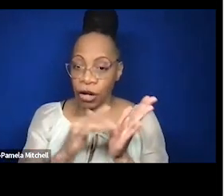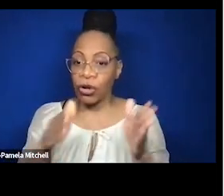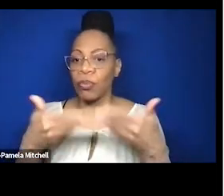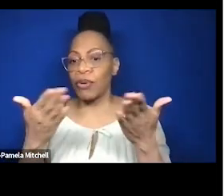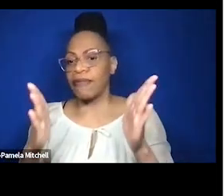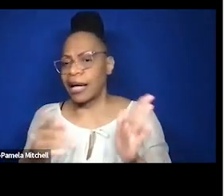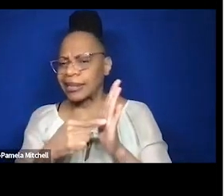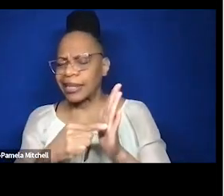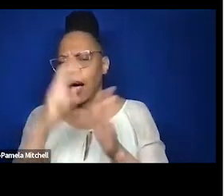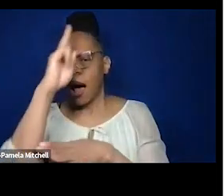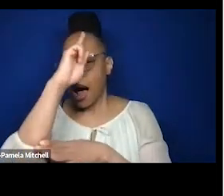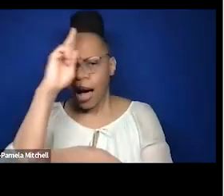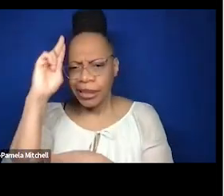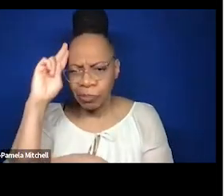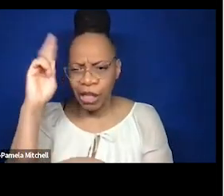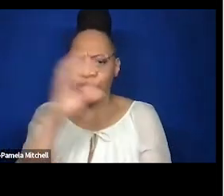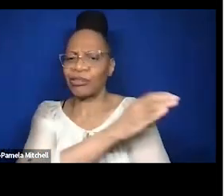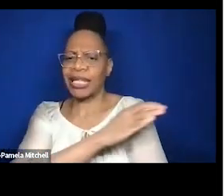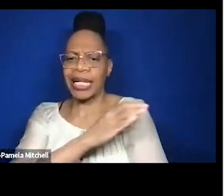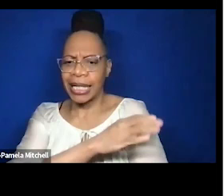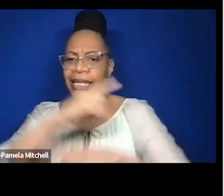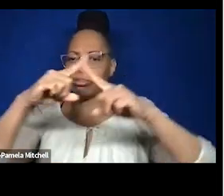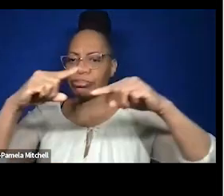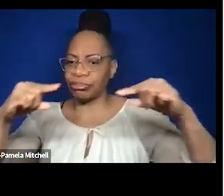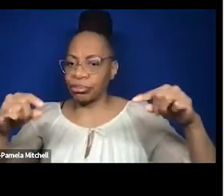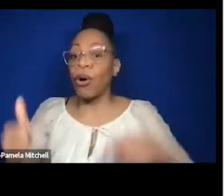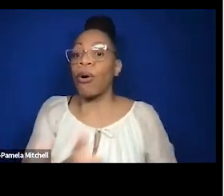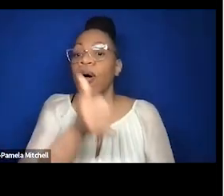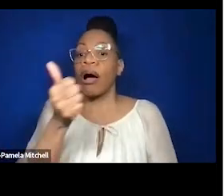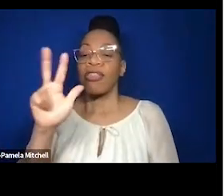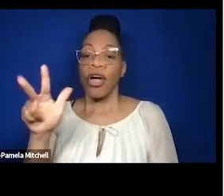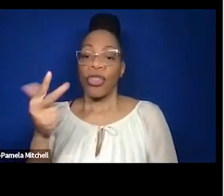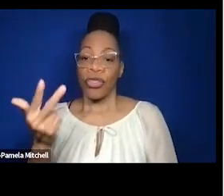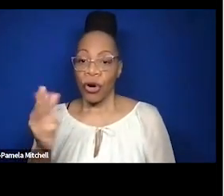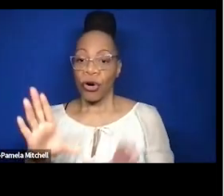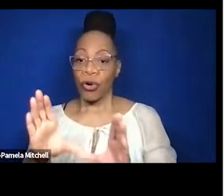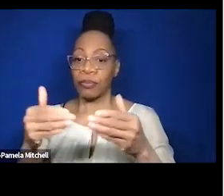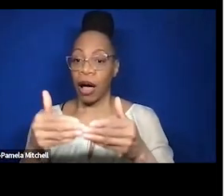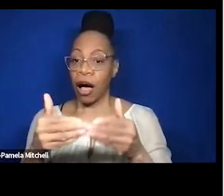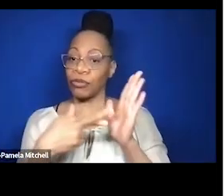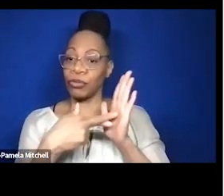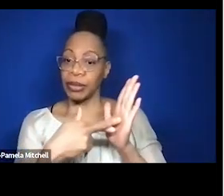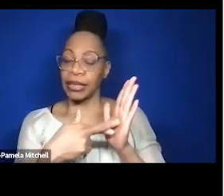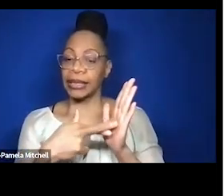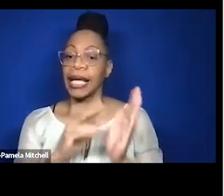proveedores de tratamiento, profesionales escolares u otros representantes de terceros, incluidos los proveedores de SOAR,